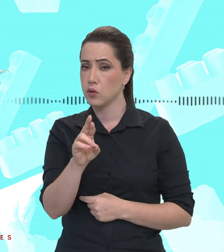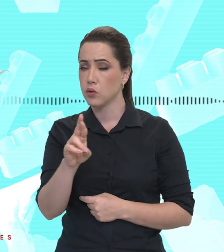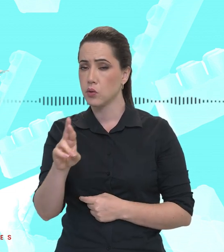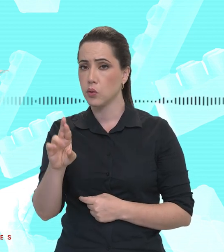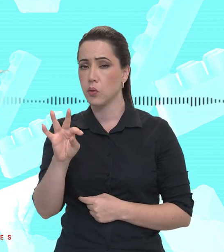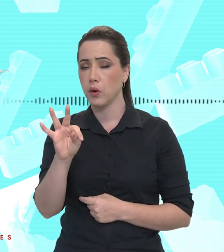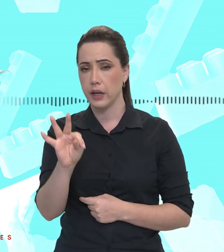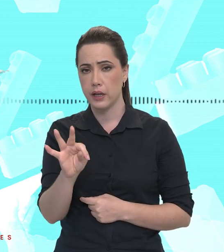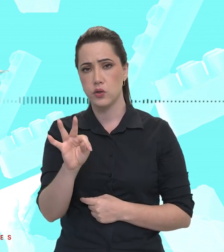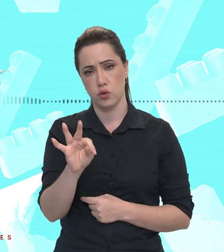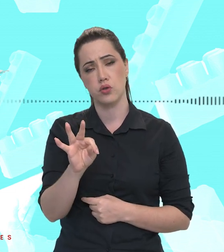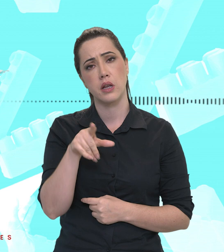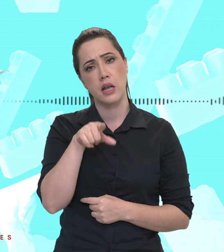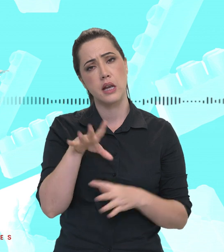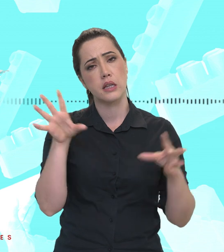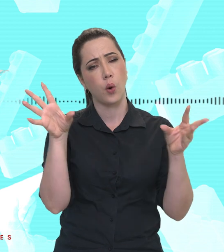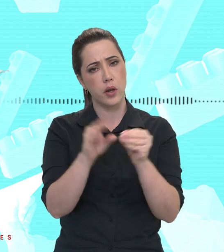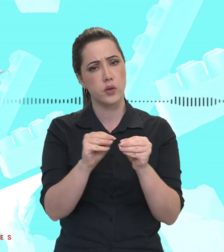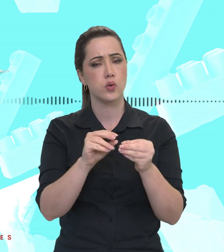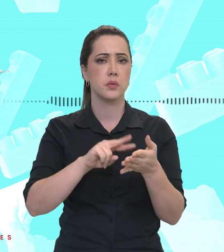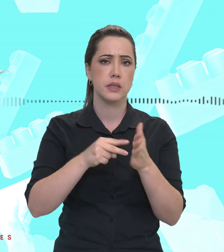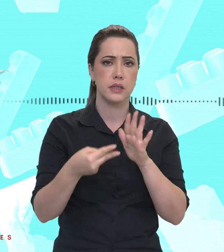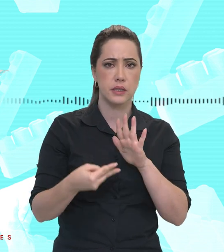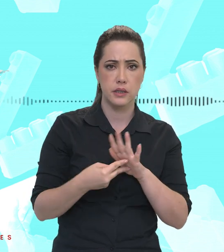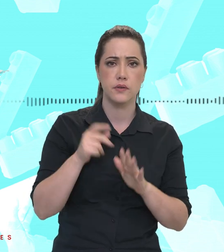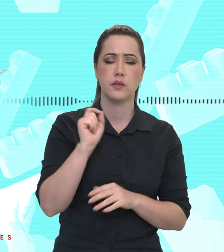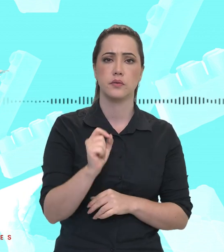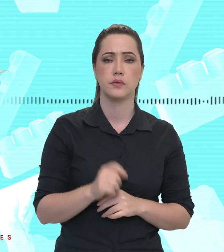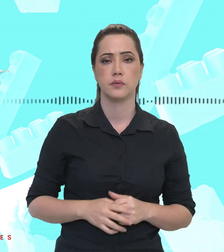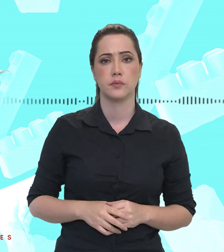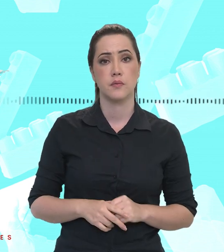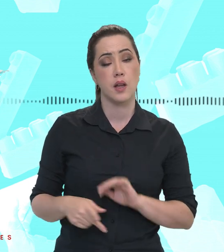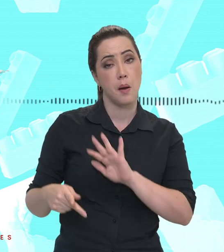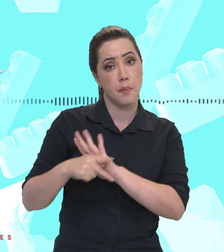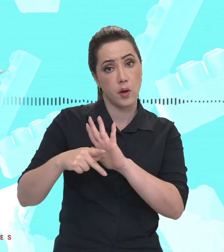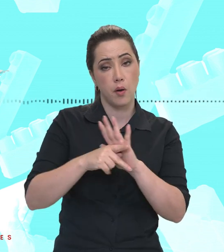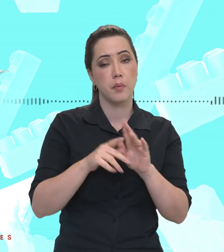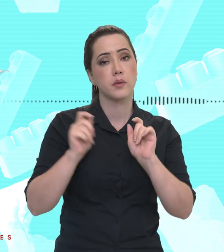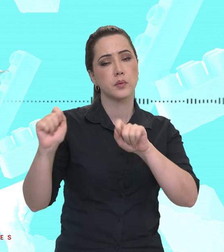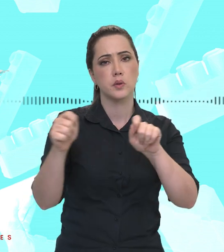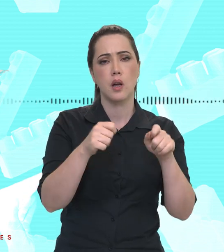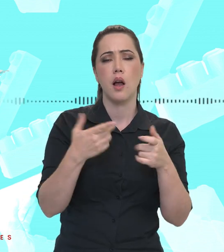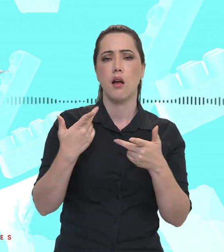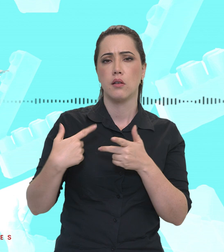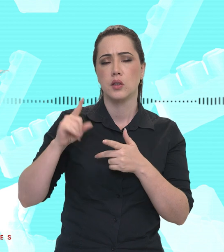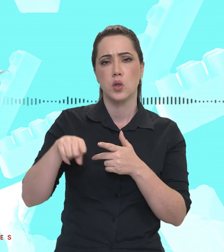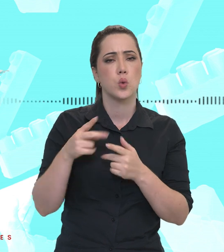bem objetivo, que se a gente traduz livremente do inglês: [texto é lido em português e em inglês] [Leitura do resumo em inglês] Based on its prevalence, Tourette syndrome cannot be considered a rare condition. However, in this opinion article, we make the claim that it should